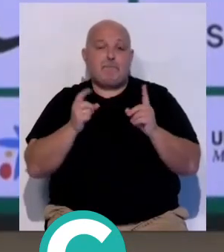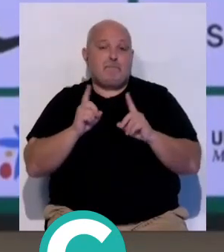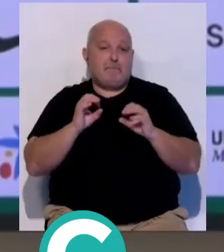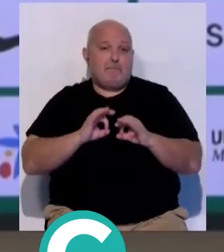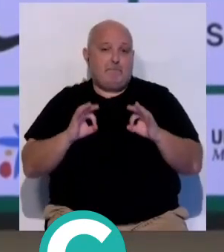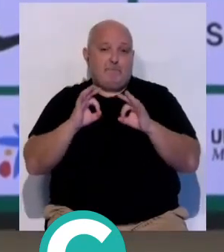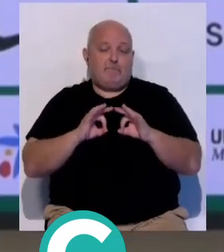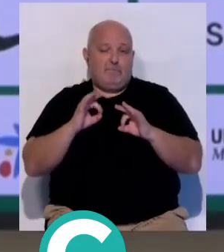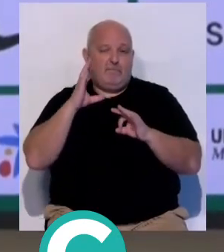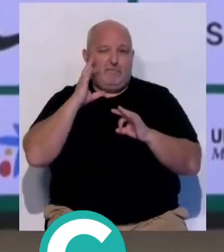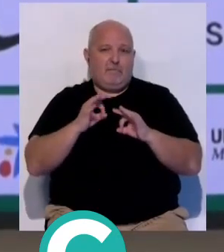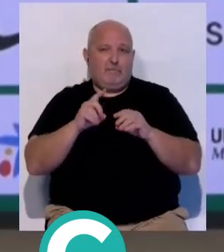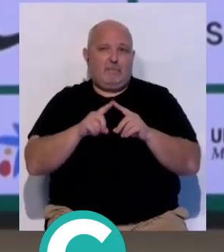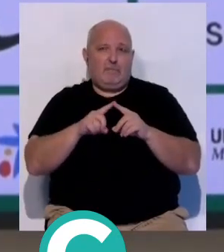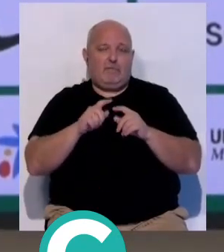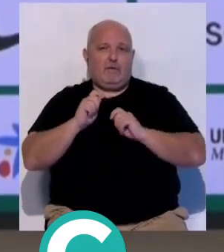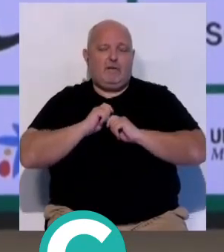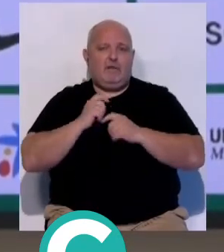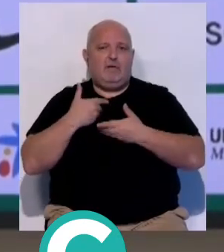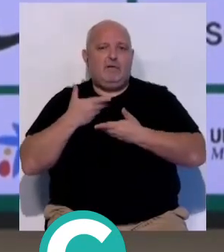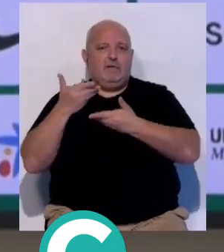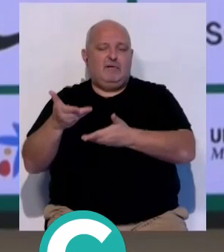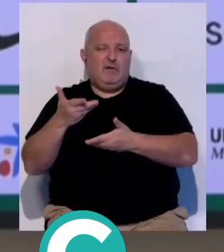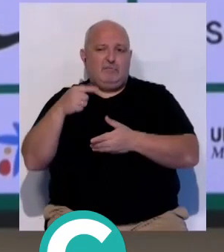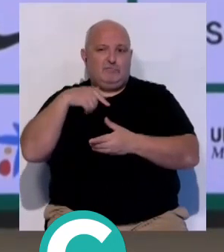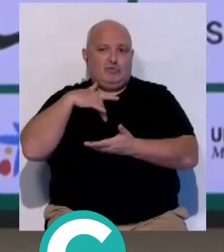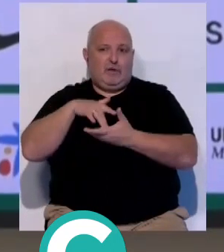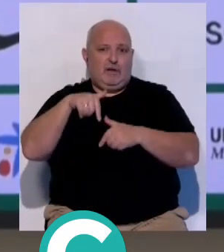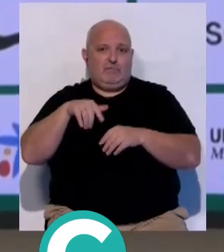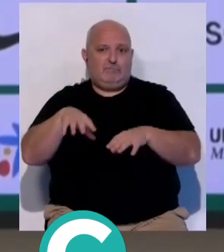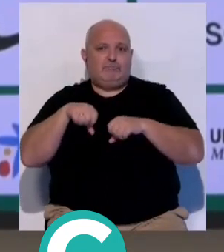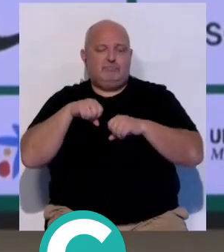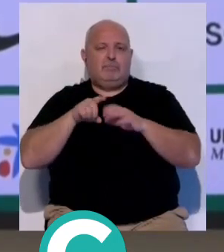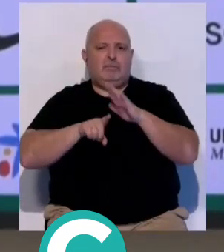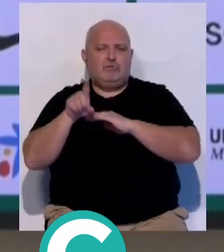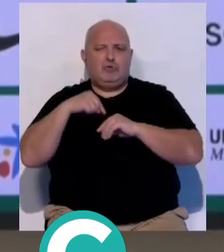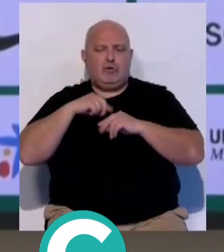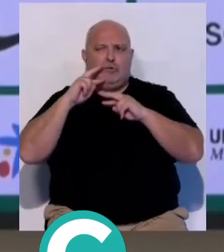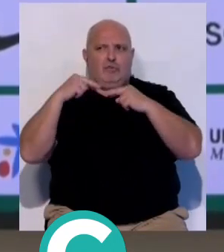Creo que me ha invitado acá porque conoce lo que podemos desarrollar porque de hecho también en